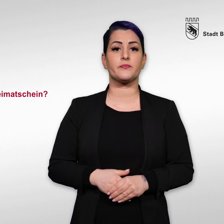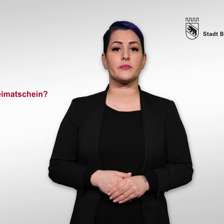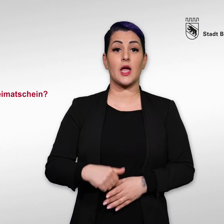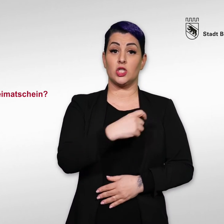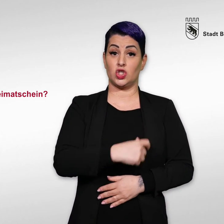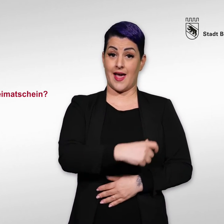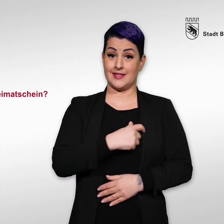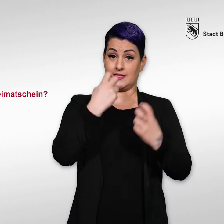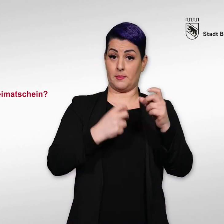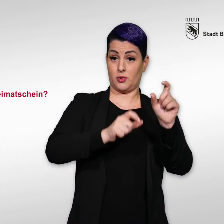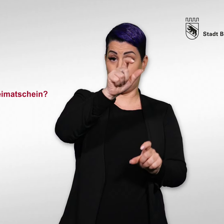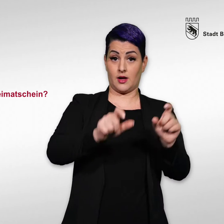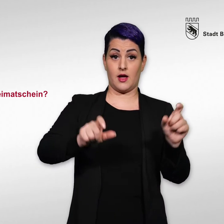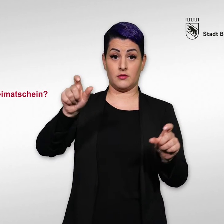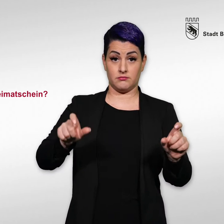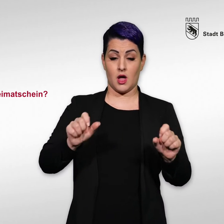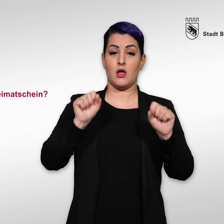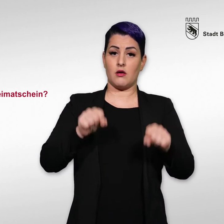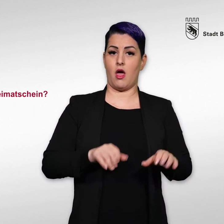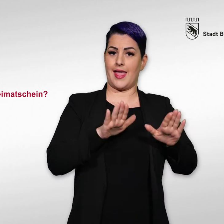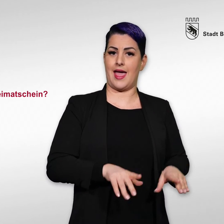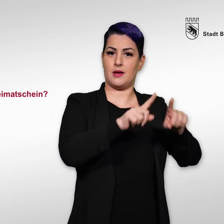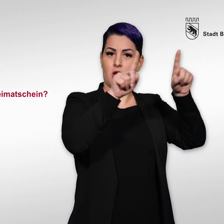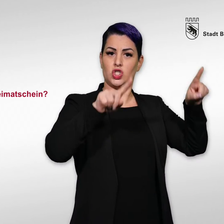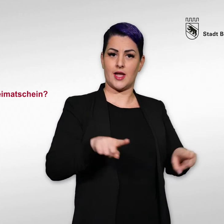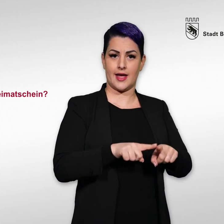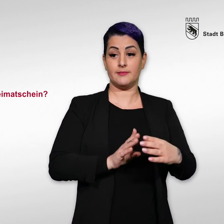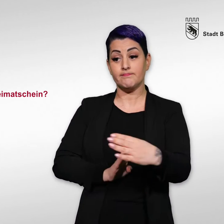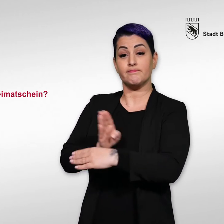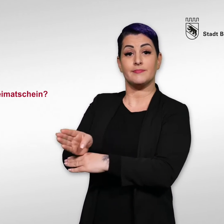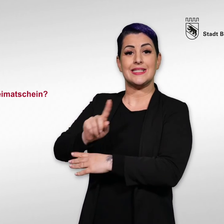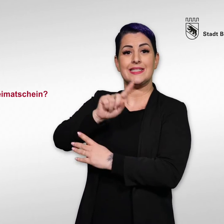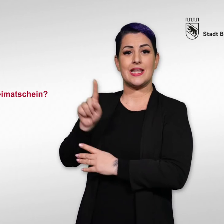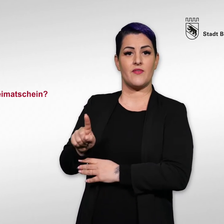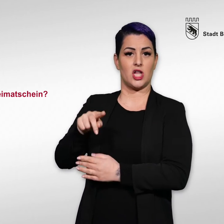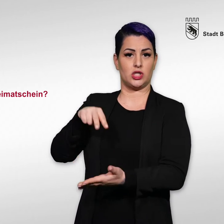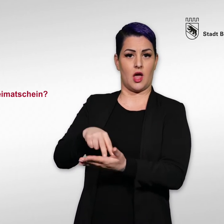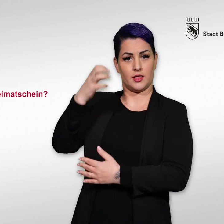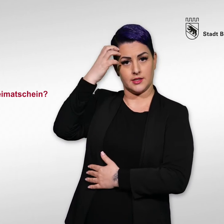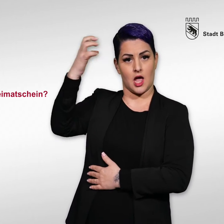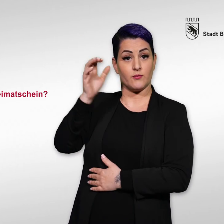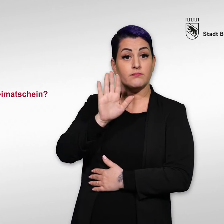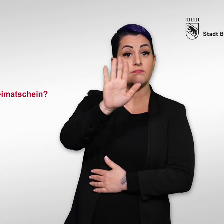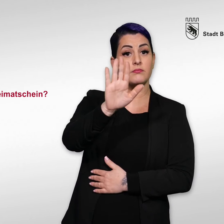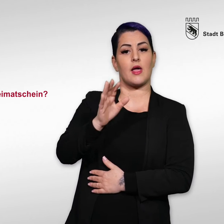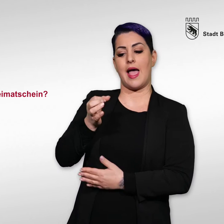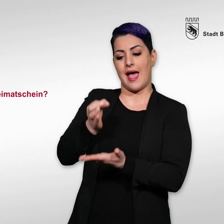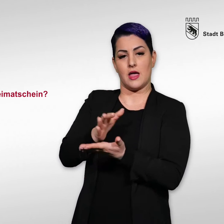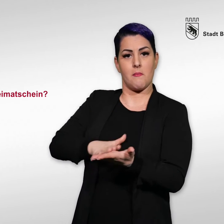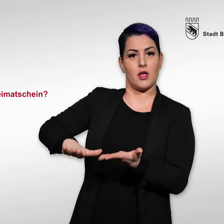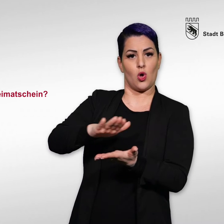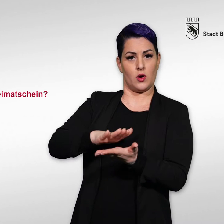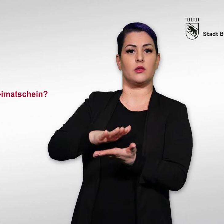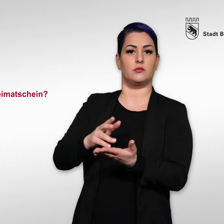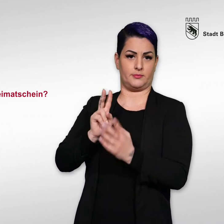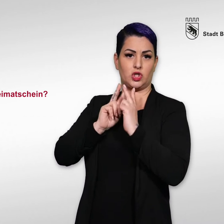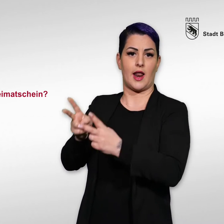Schweizer Bürgerinnen und Bürger können den Heimatschein beim Zivilstandsamt ihres Heimatortes bestellen.